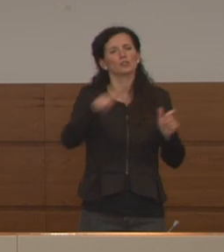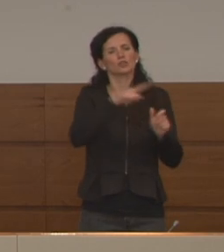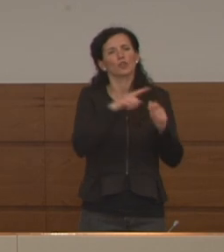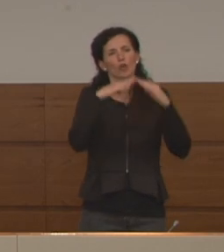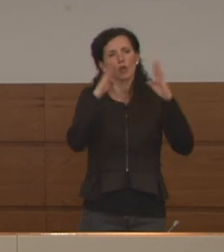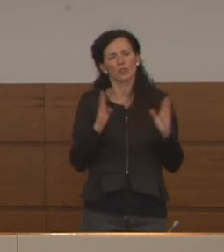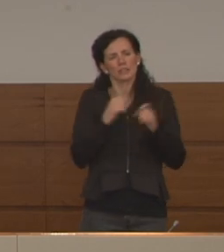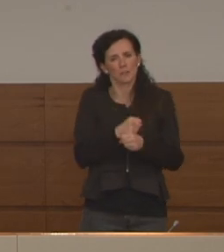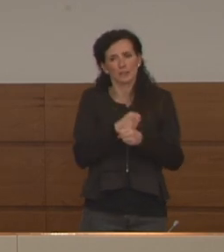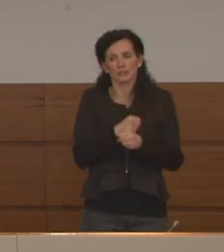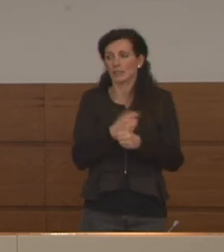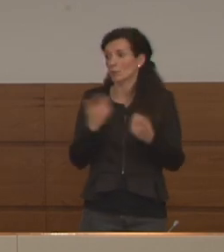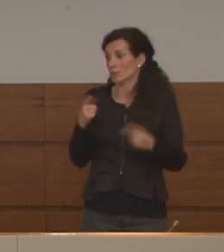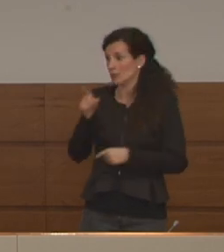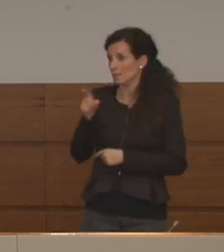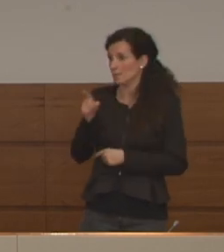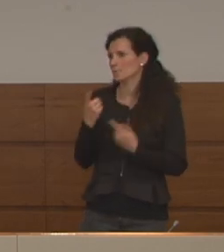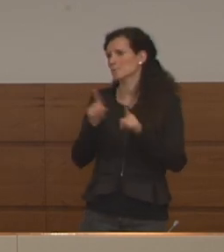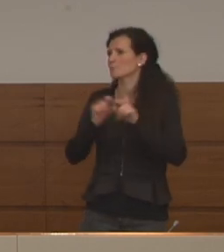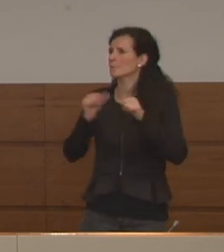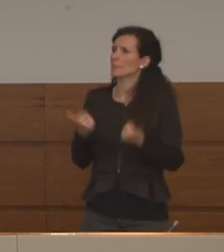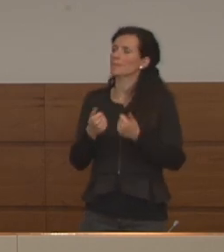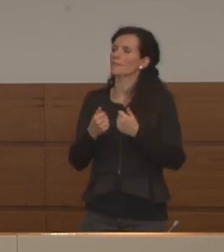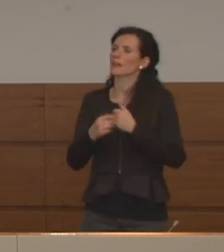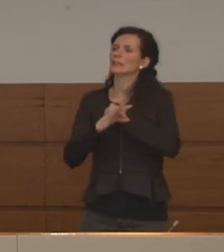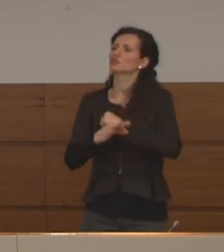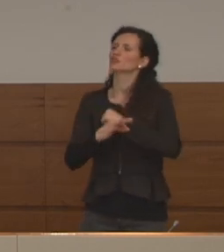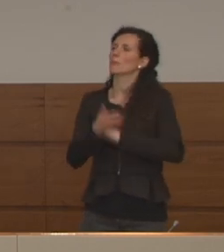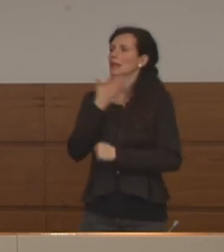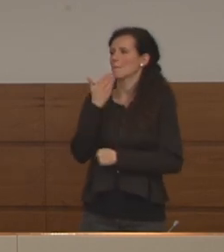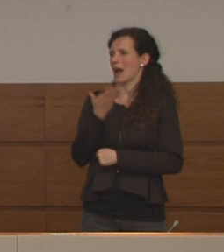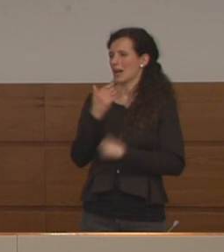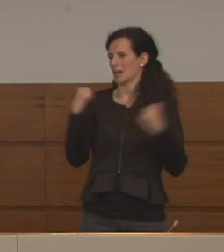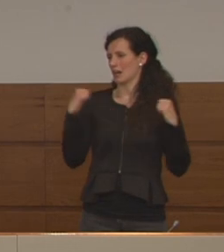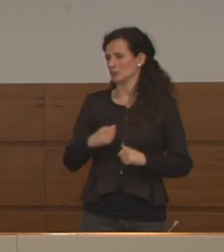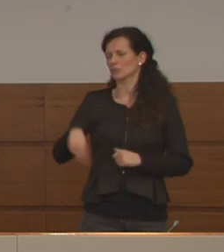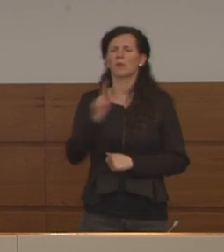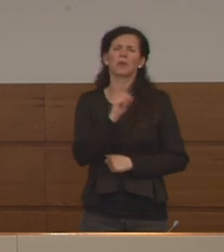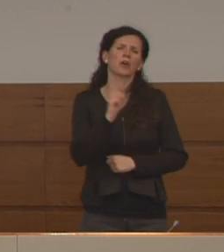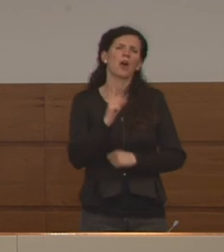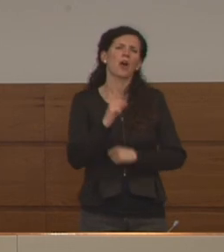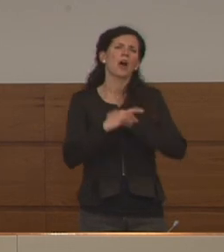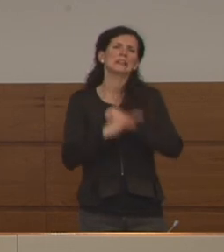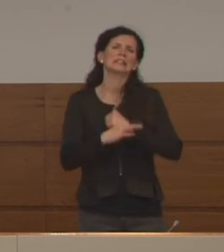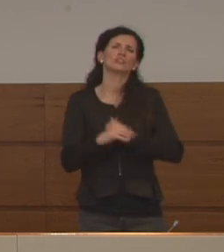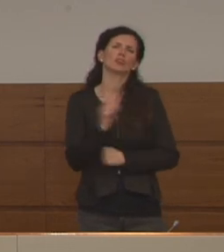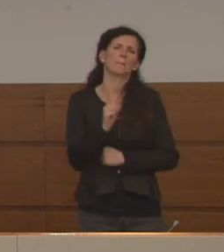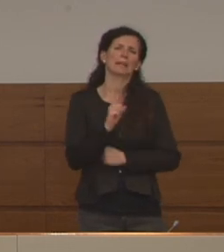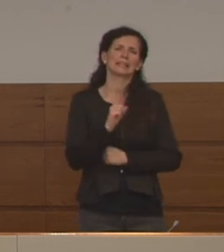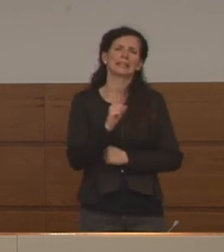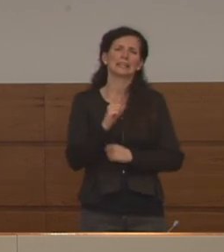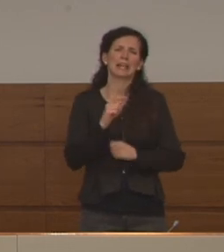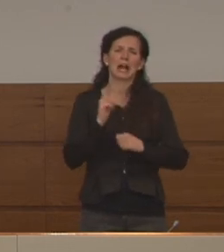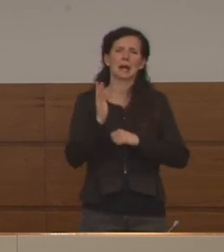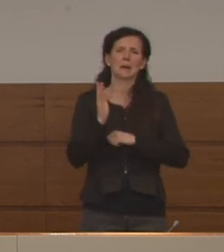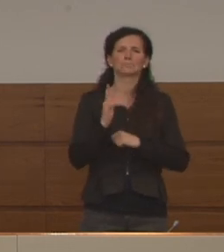... una certa indisciplina dei milanesi e dei lombardi? Mah, no indisciplina, guardi, no. Non stiamo a parlare di indisciplina. - Insofferenza?